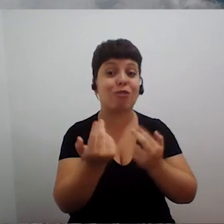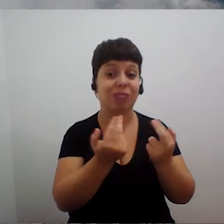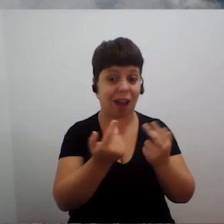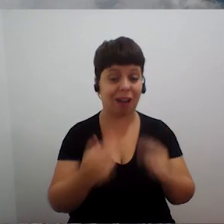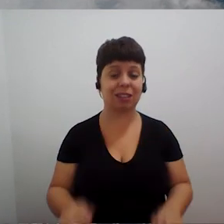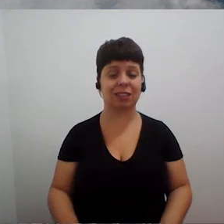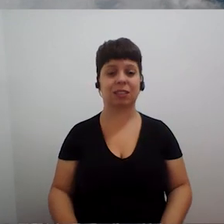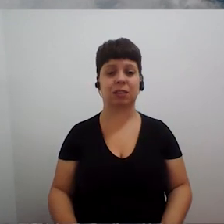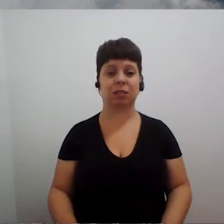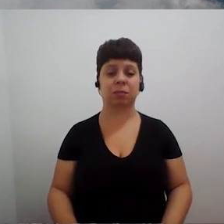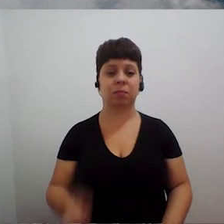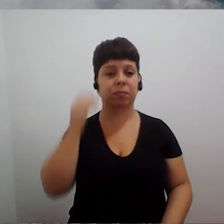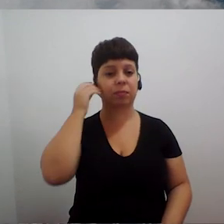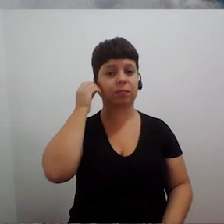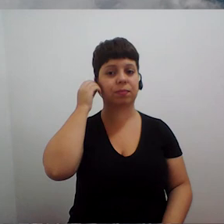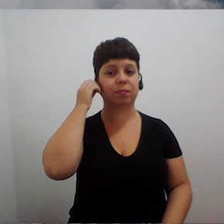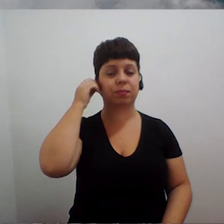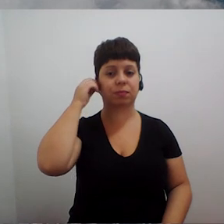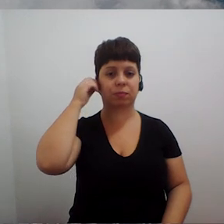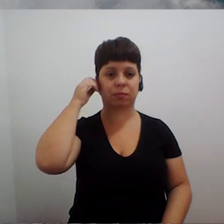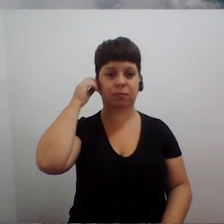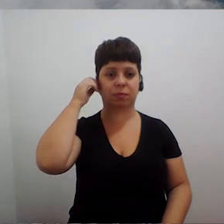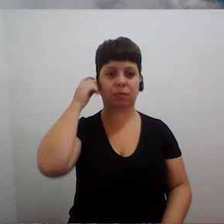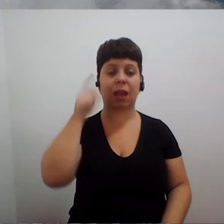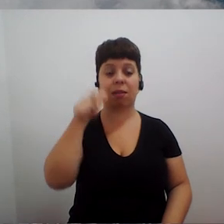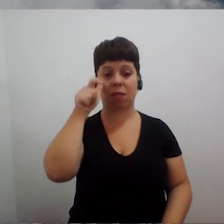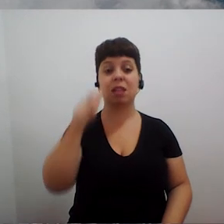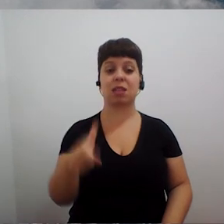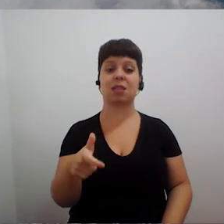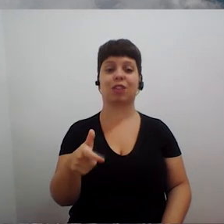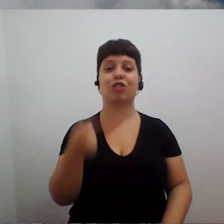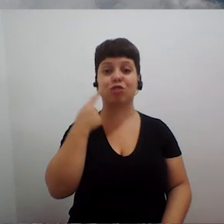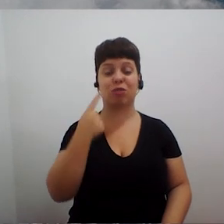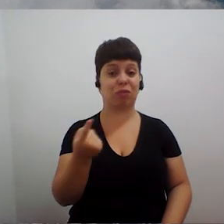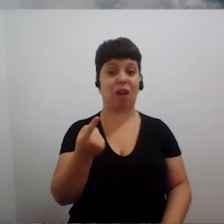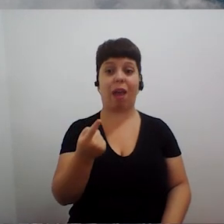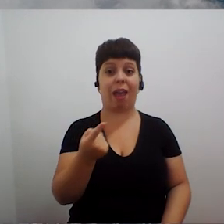É interessante como a gente vê claramente que todas as manifestações das